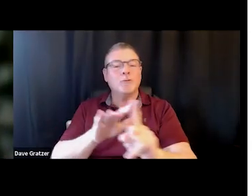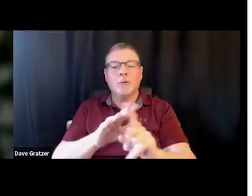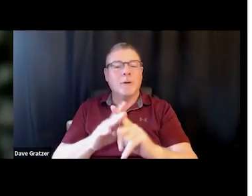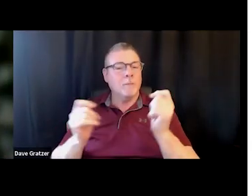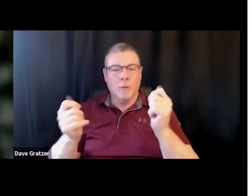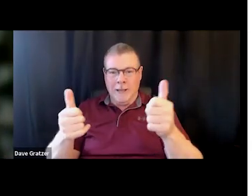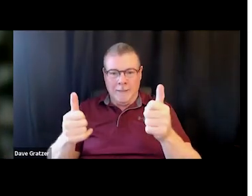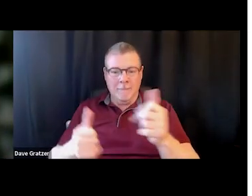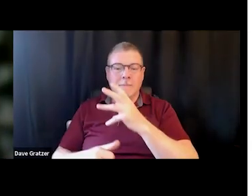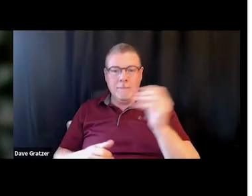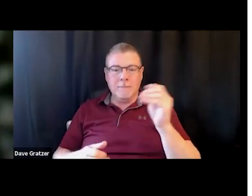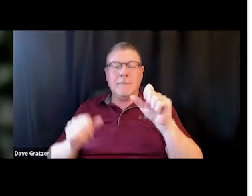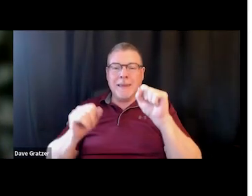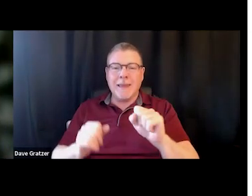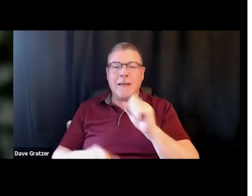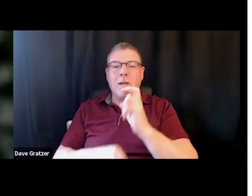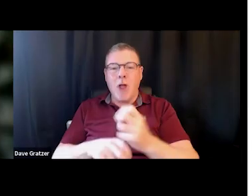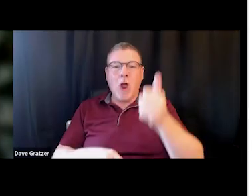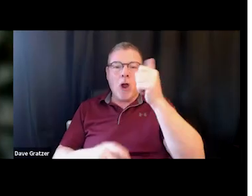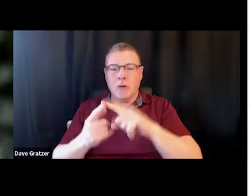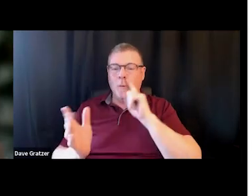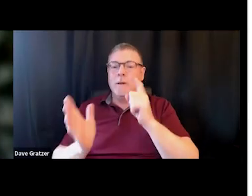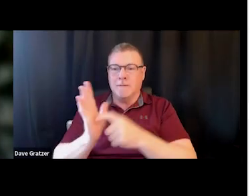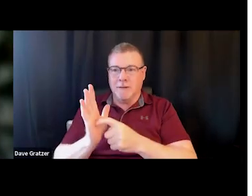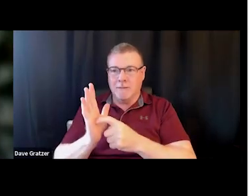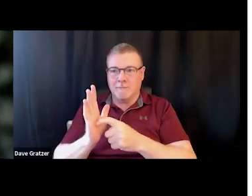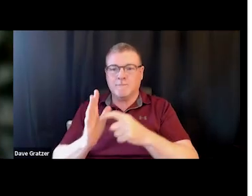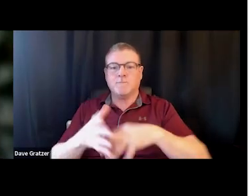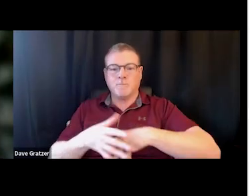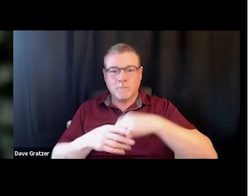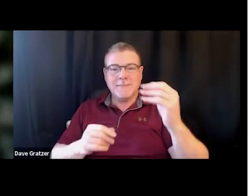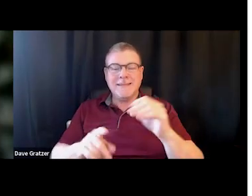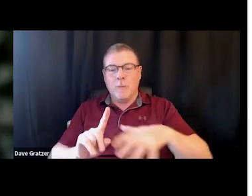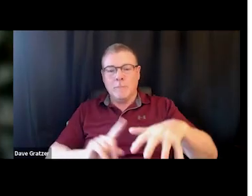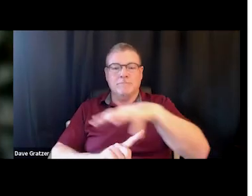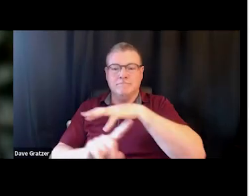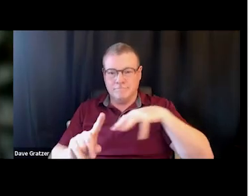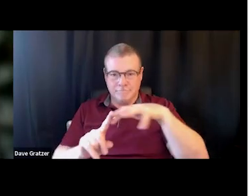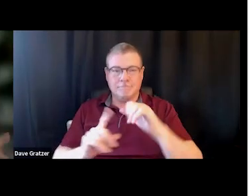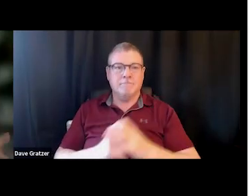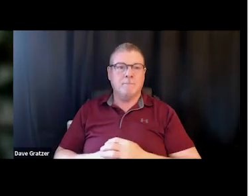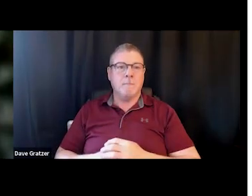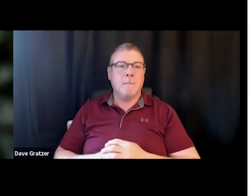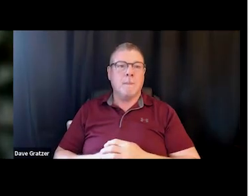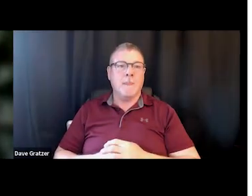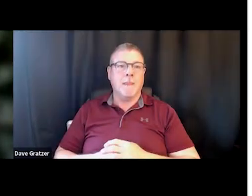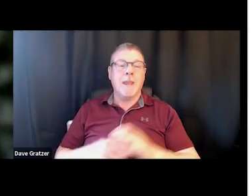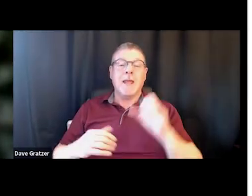y pueden ser un poco más difíciles de identificar fuera de un entorno clínico. Entonces, lo bueno de la lesión cerebral